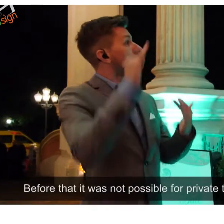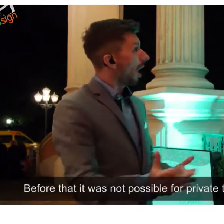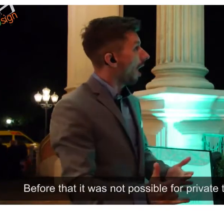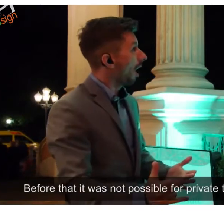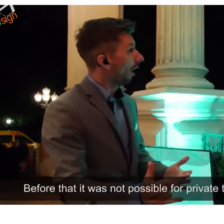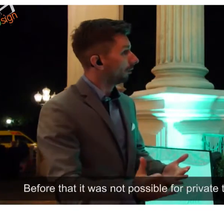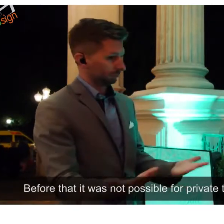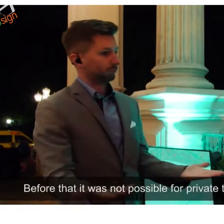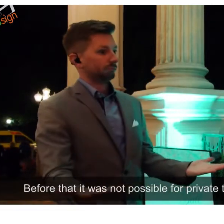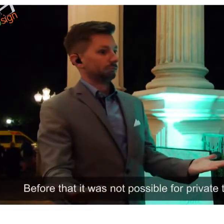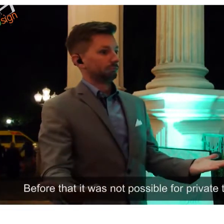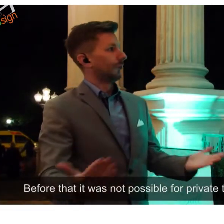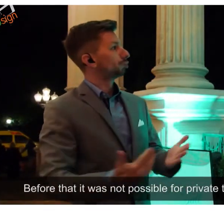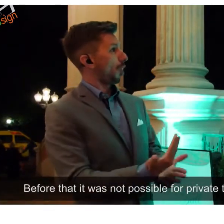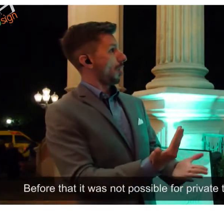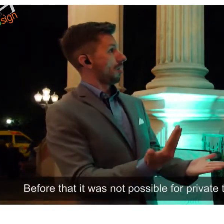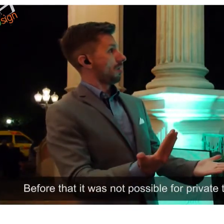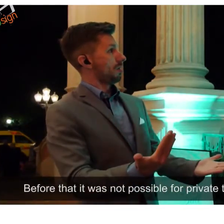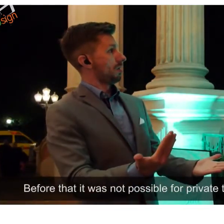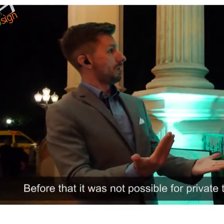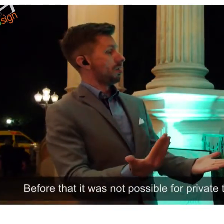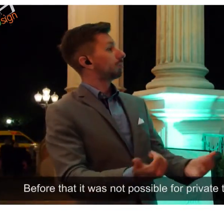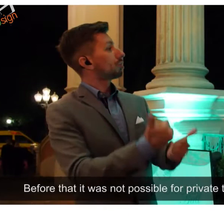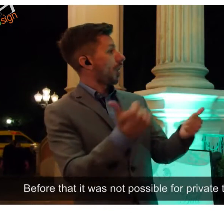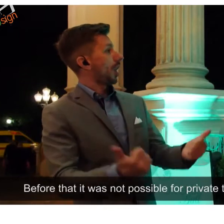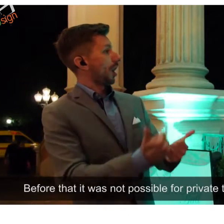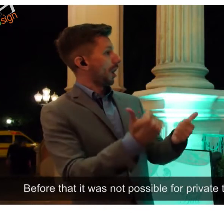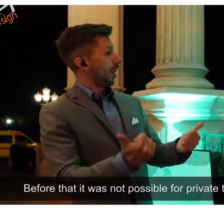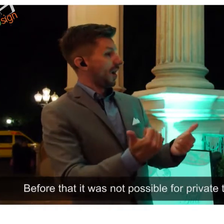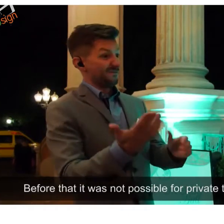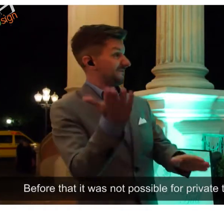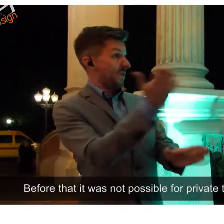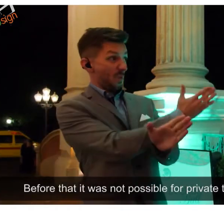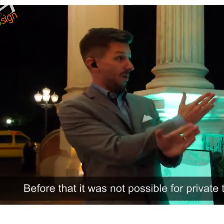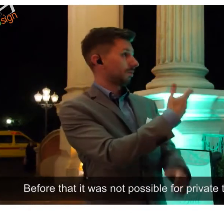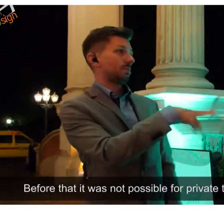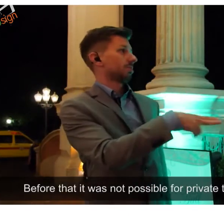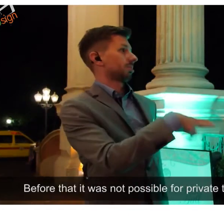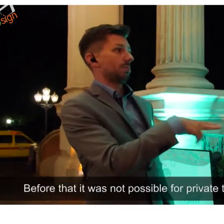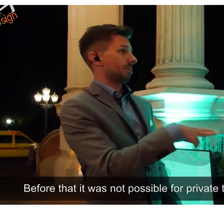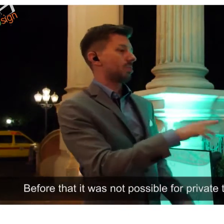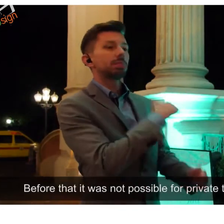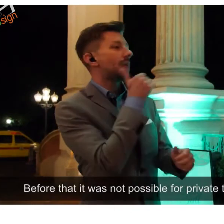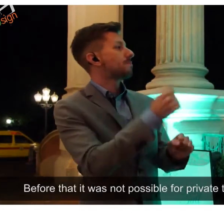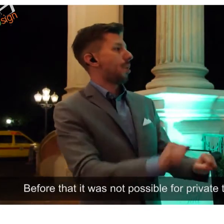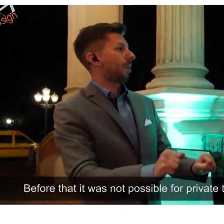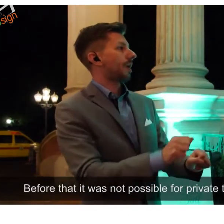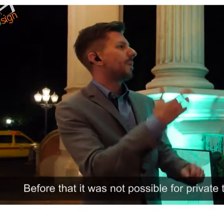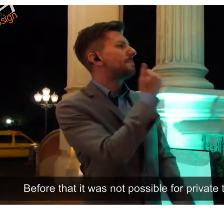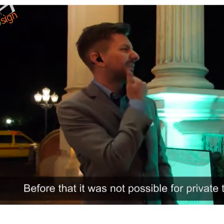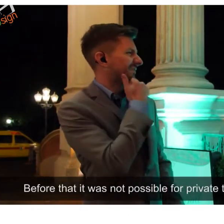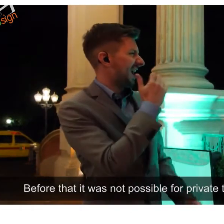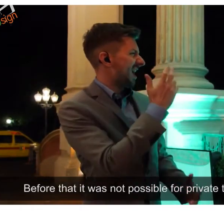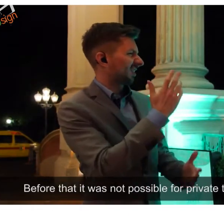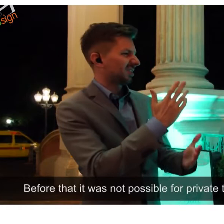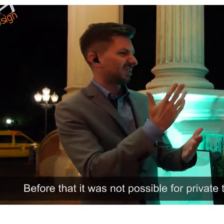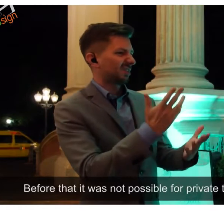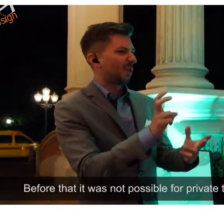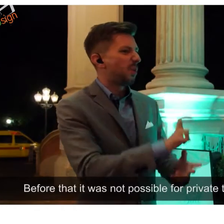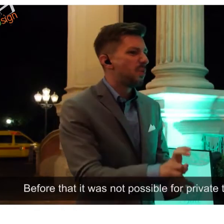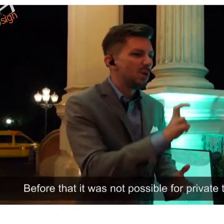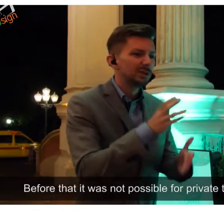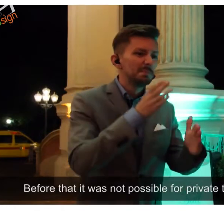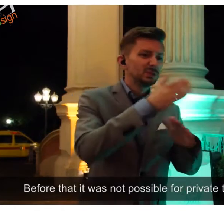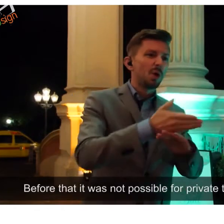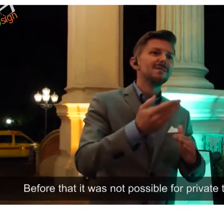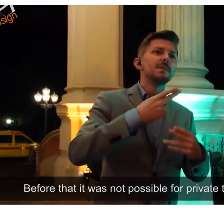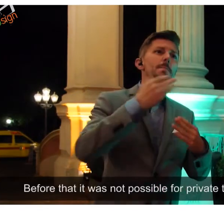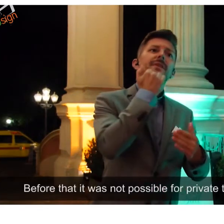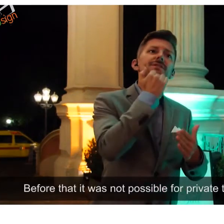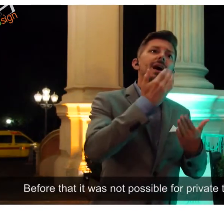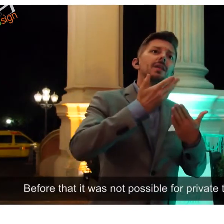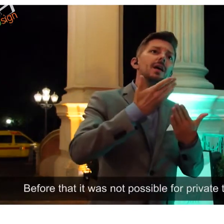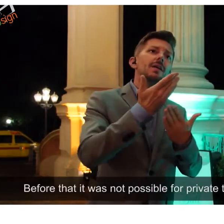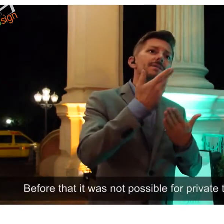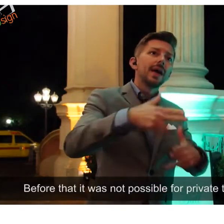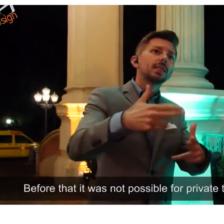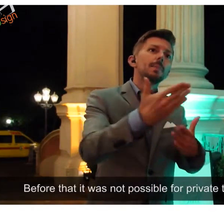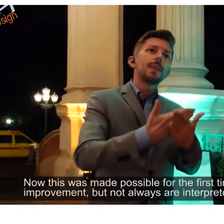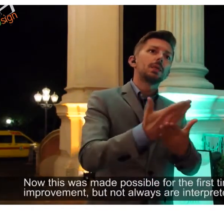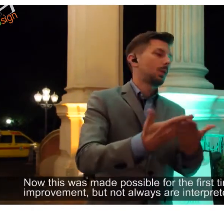Abans no era possible obtenir aquest tipus de beques per a cursos privats